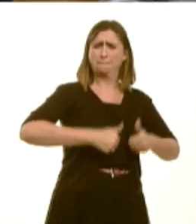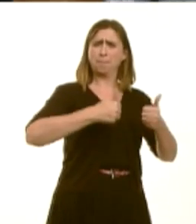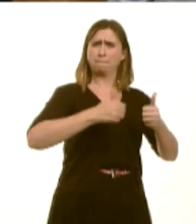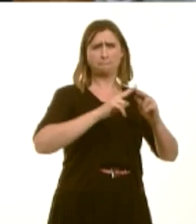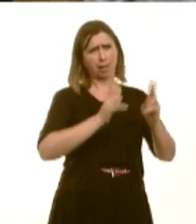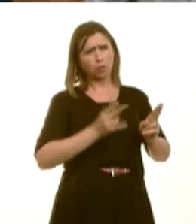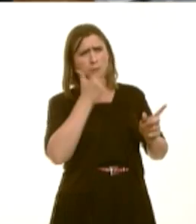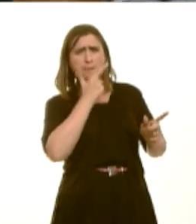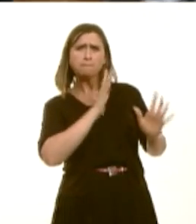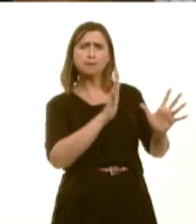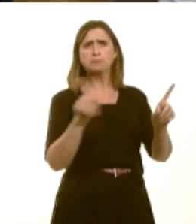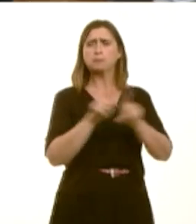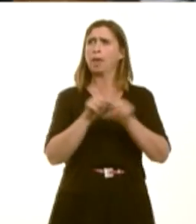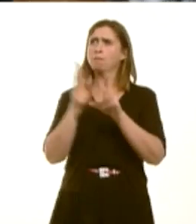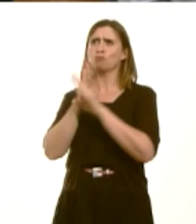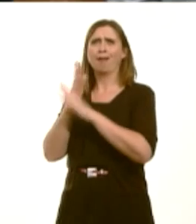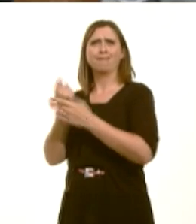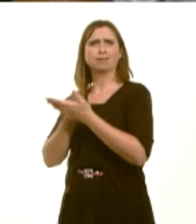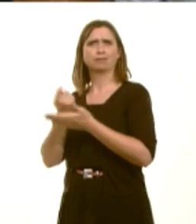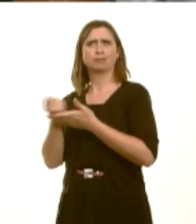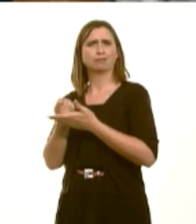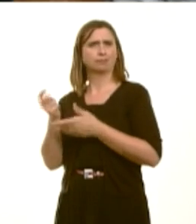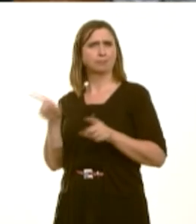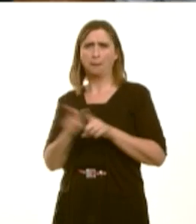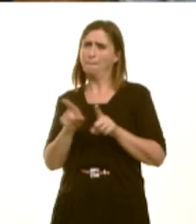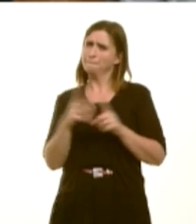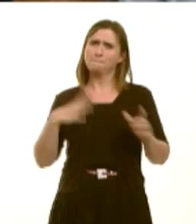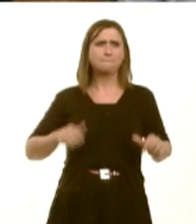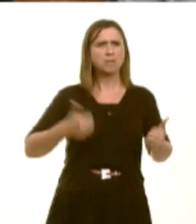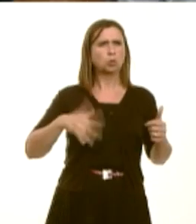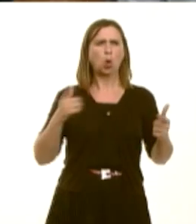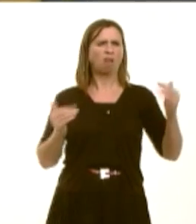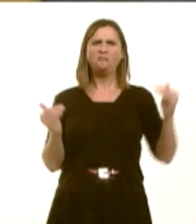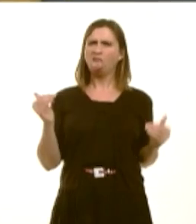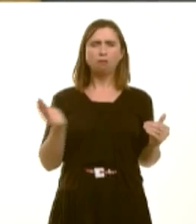cael rhyw fath o wobr yn y 1960au, felly roedd yn cwympo at ei gilydd o fewn 15 mlyneddórwyf